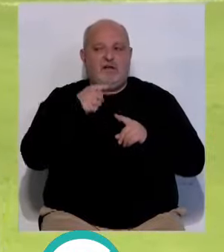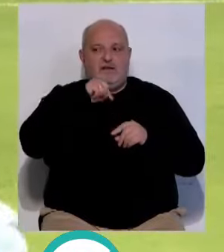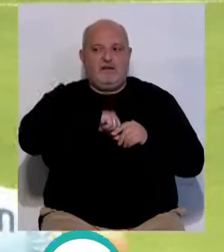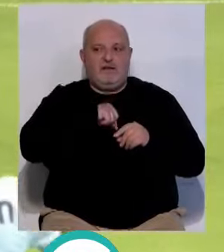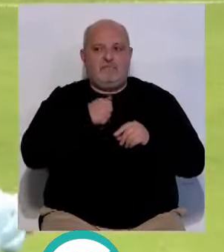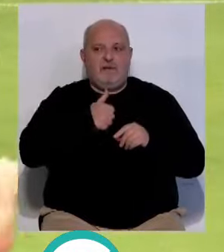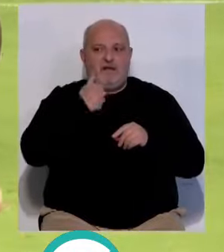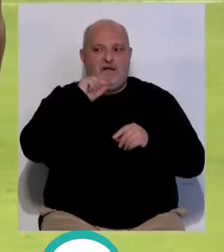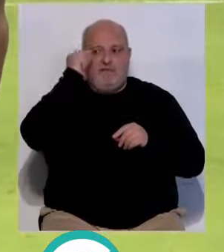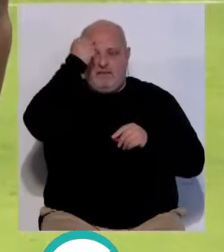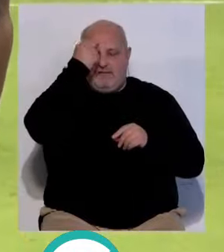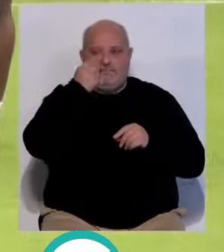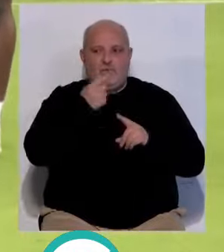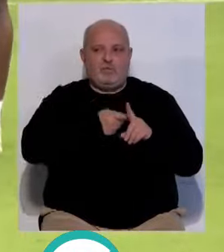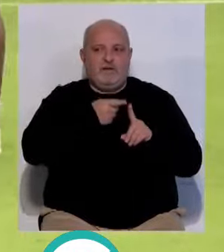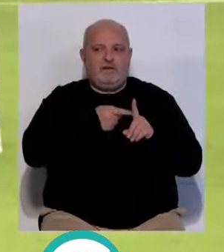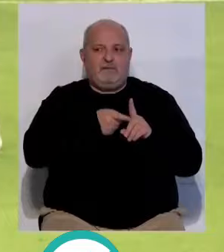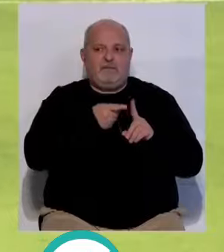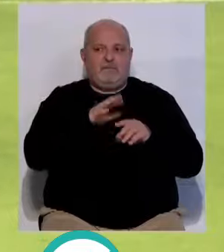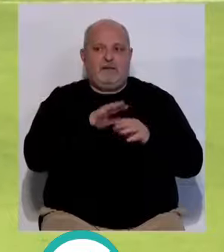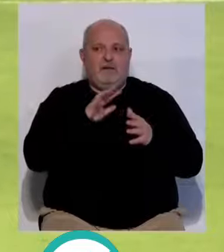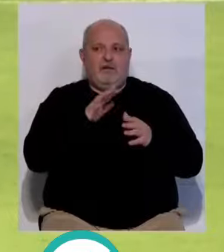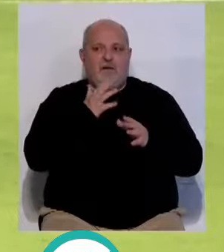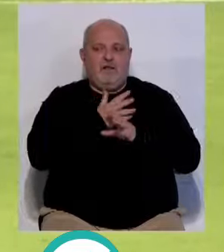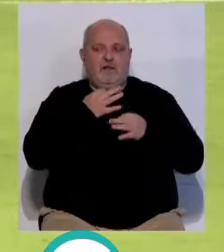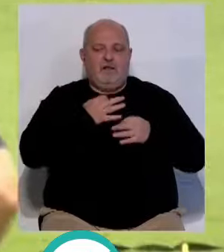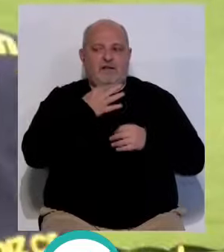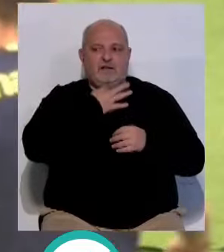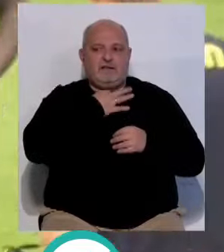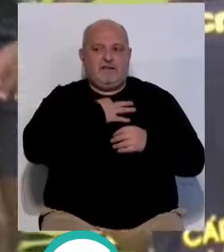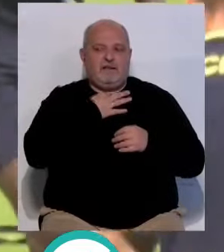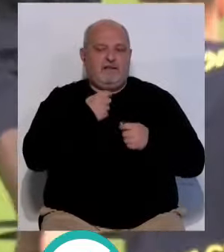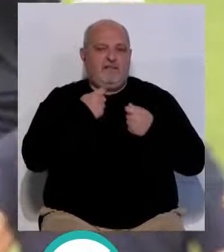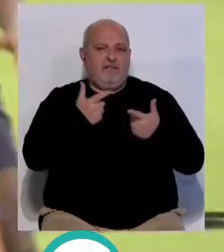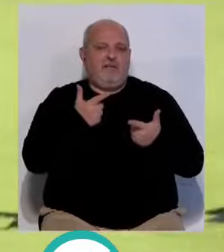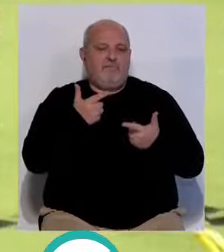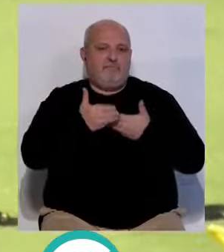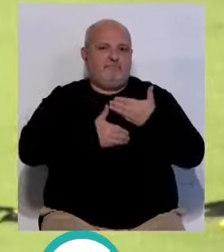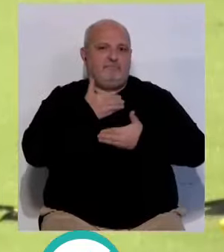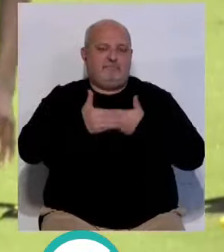tipo de cualidades eh para para ser un jugador de garantía un jugador que que le dé una seguridad a